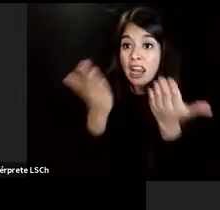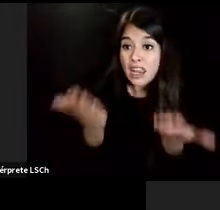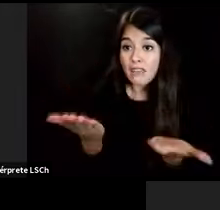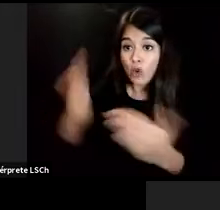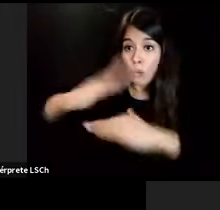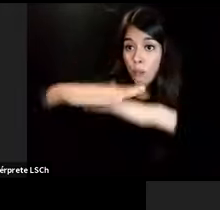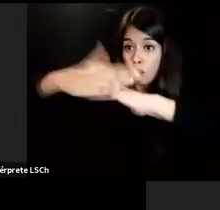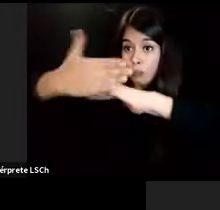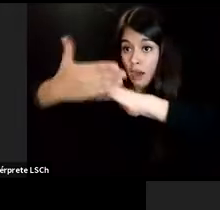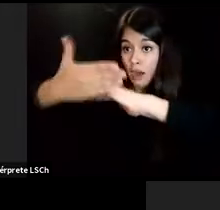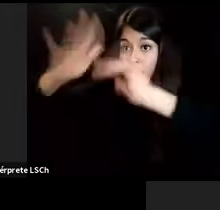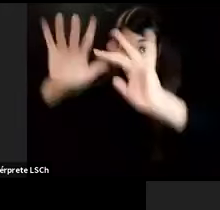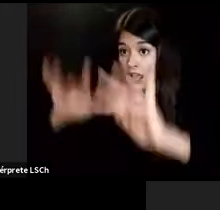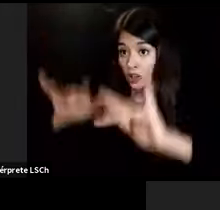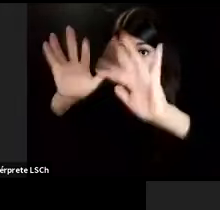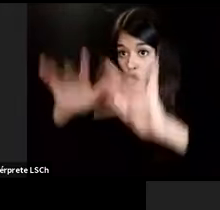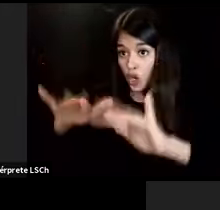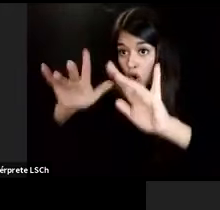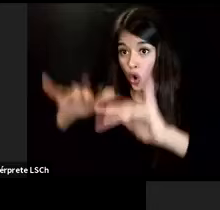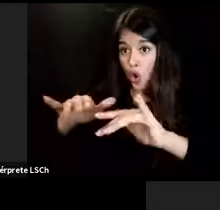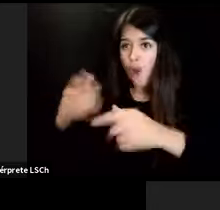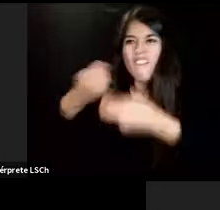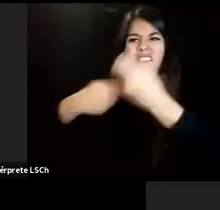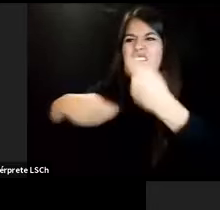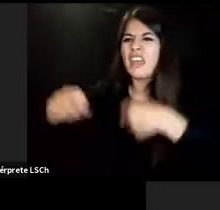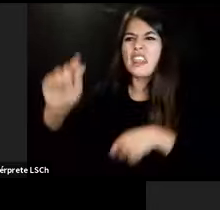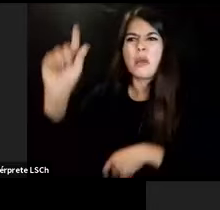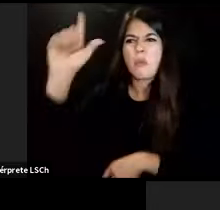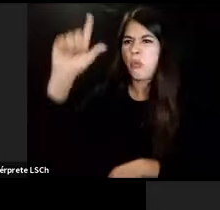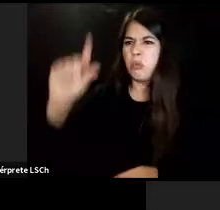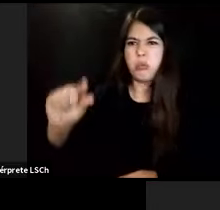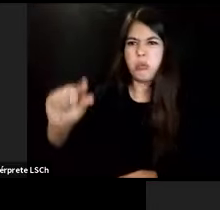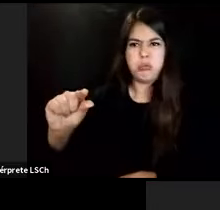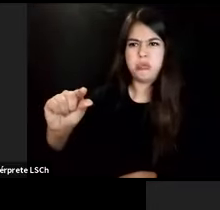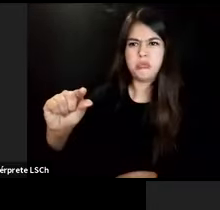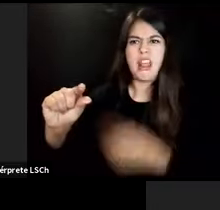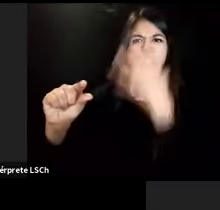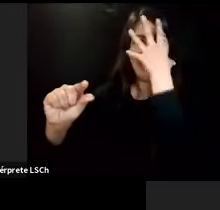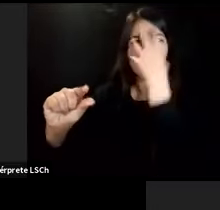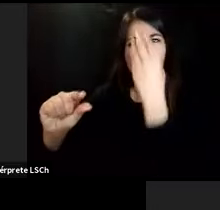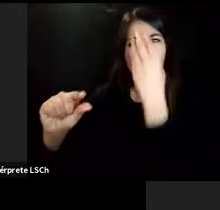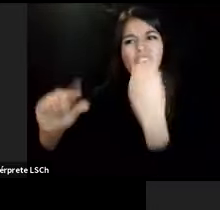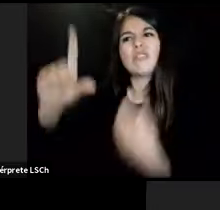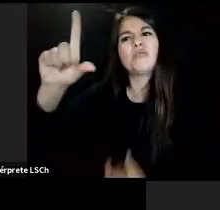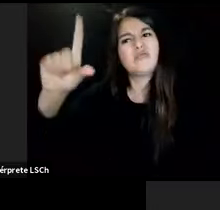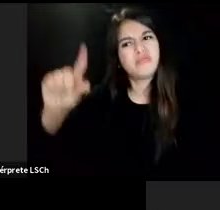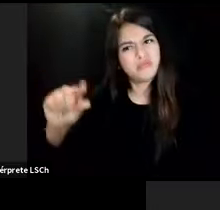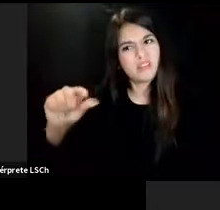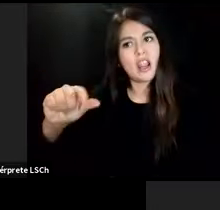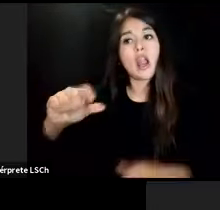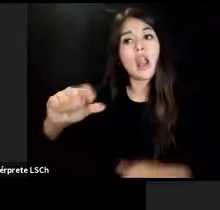en términos de su venta y su atractivo para las generaciones más jóvenes, de hecho las generaciones más jóvenes leen más